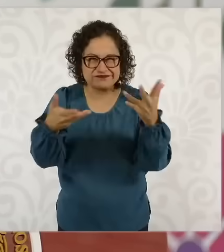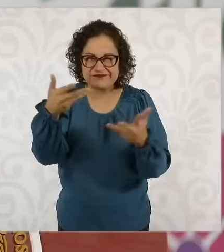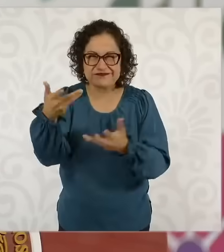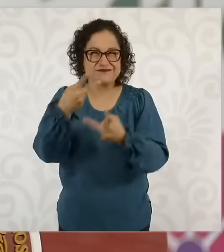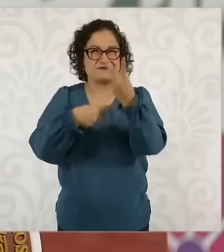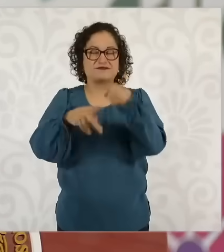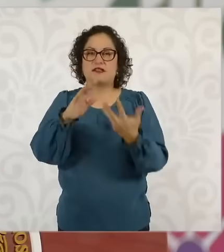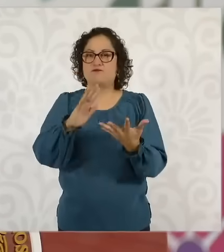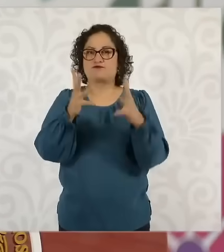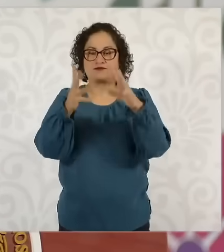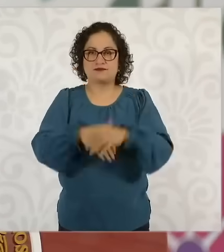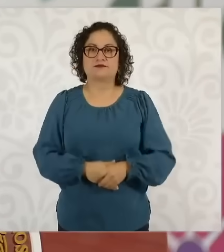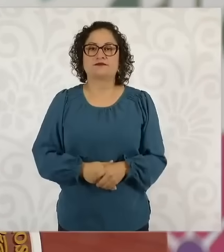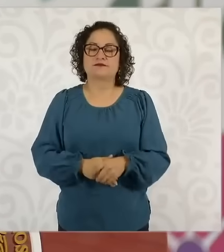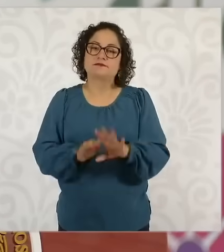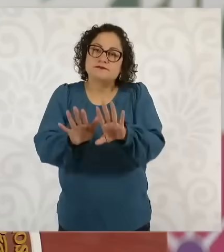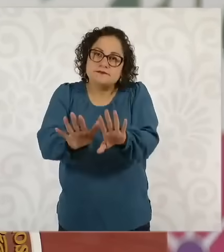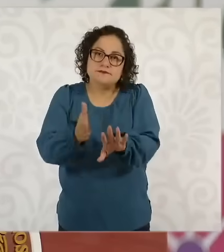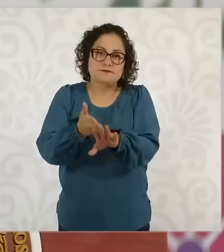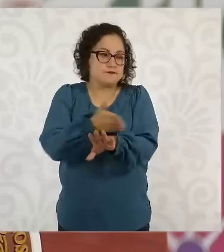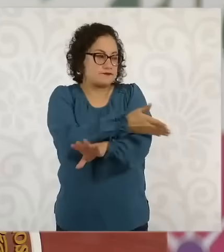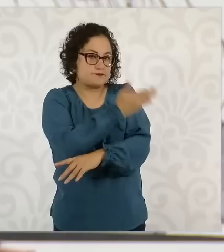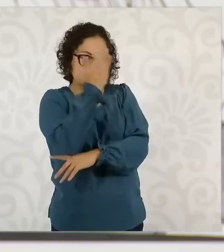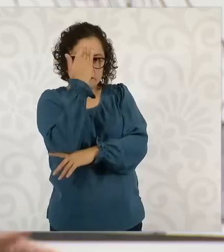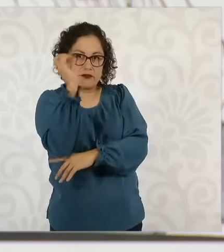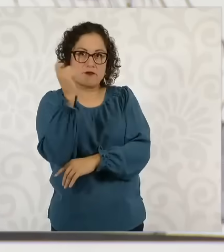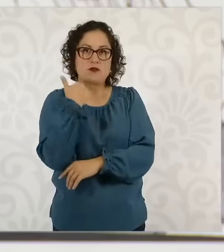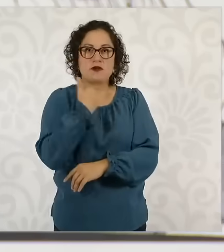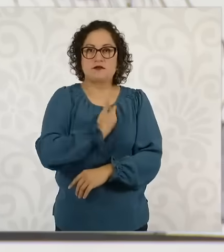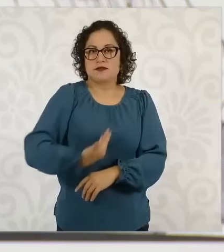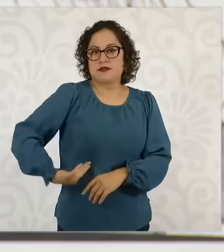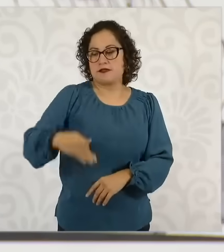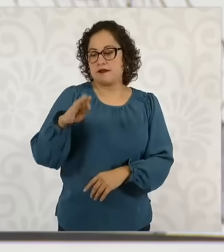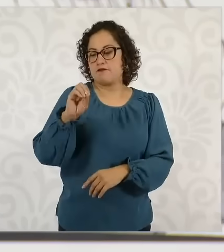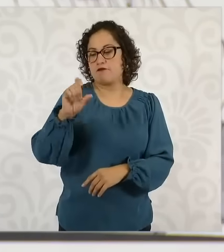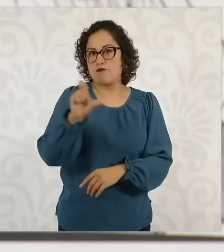notificados formalmente. Fue una declaración, parece que van a notificar en esta semana y